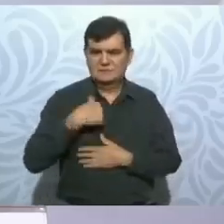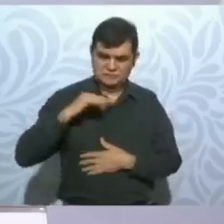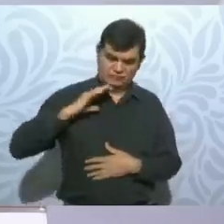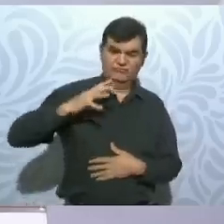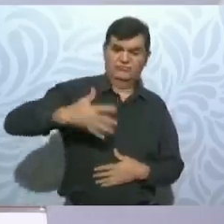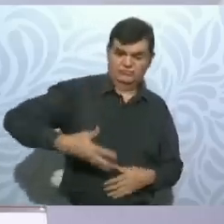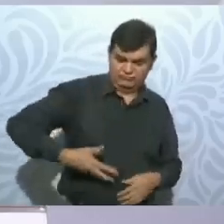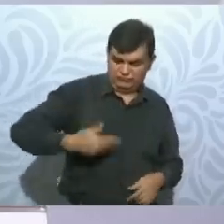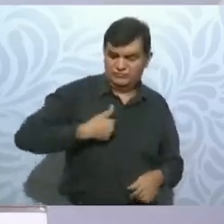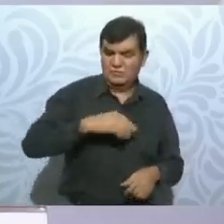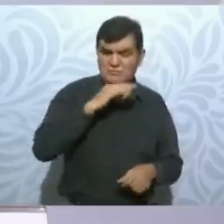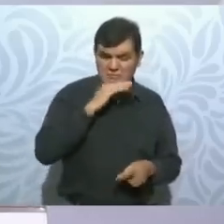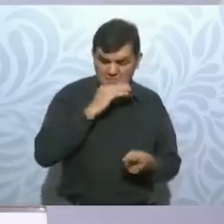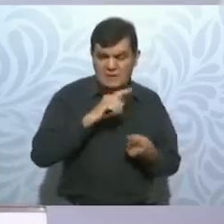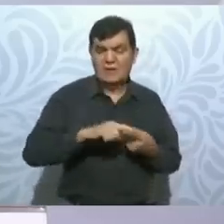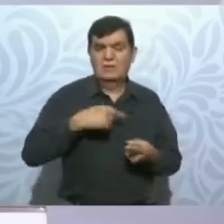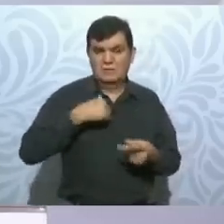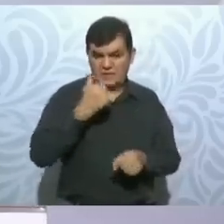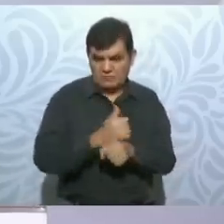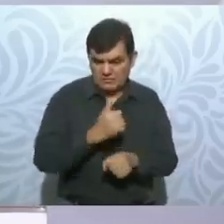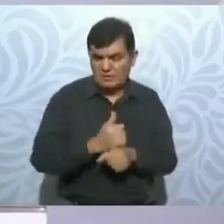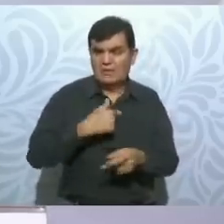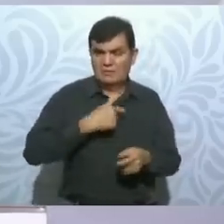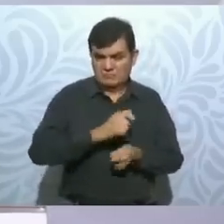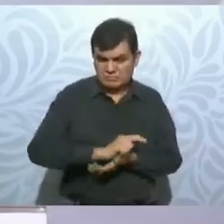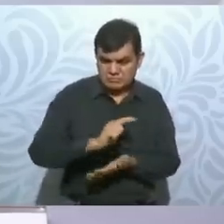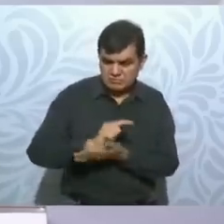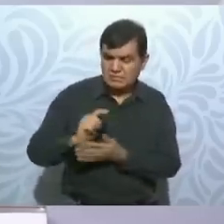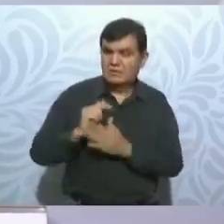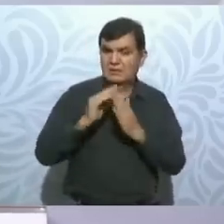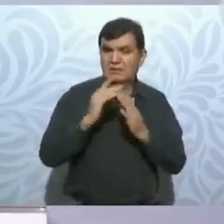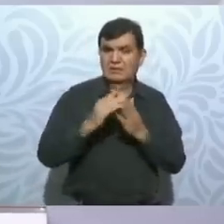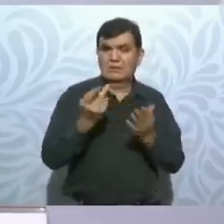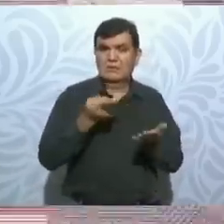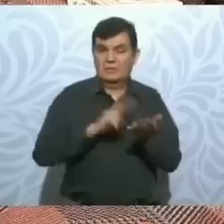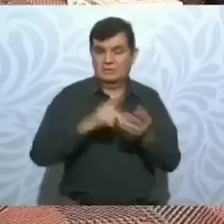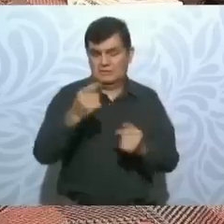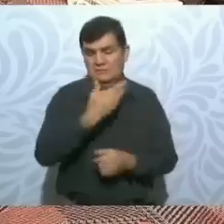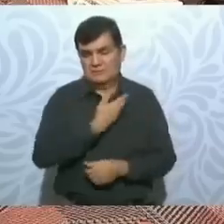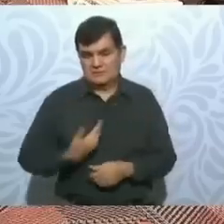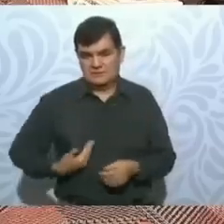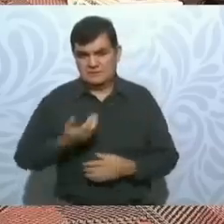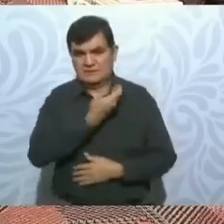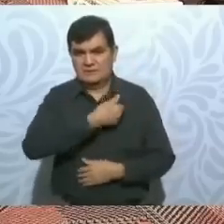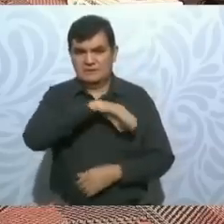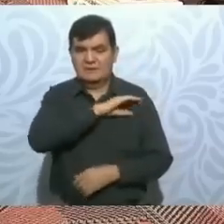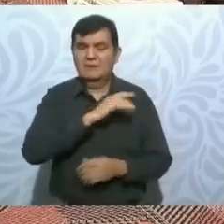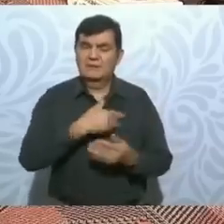casa soy Mamá soy abuela soy amá de casa y soy presidenta de [Aplausos]